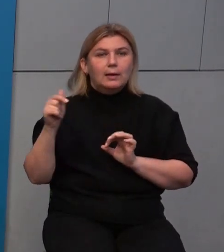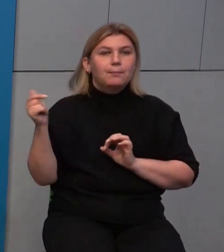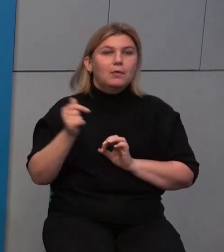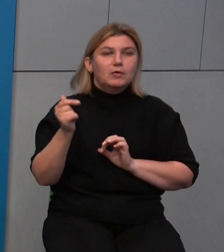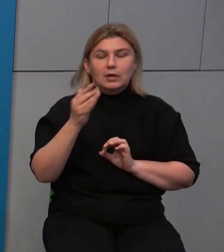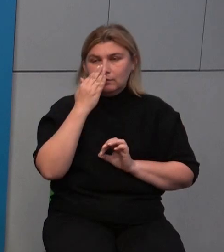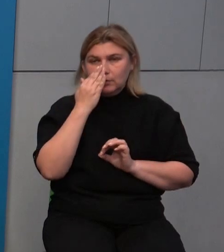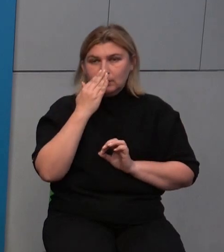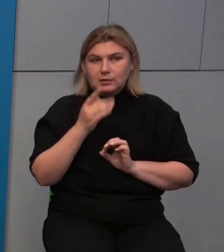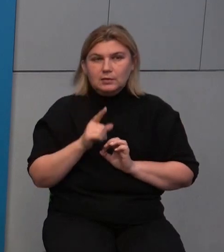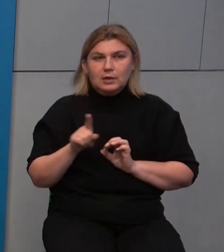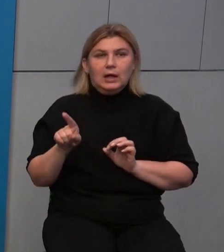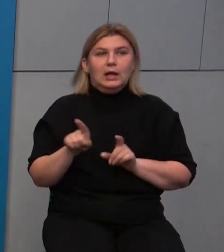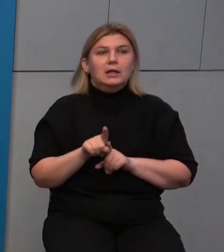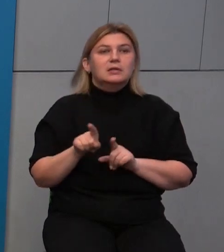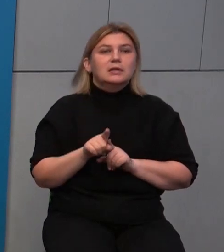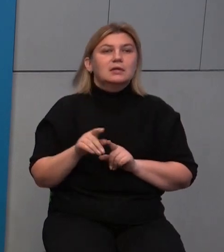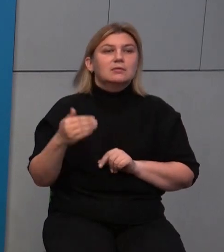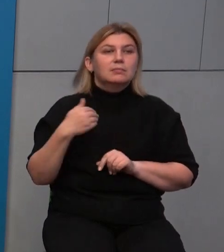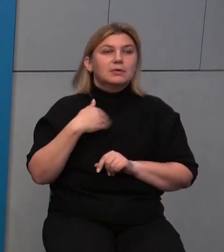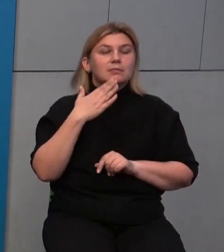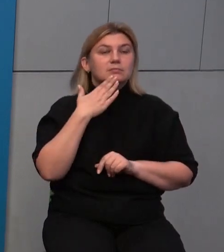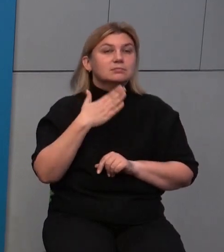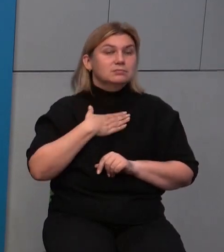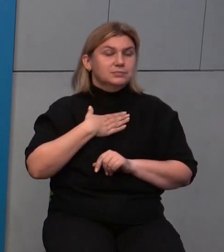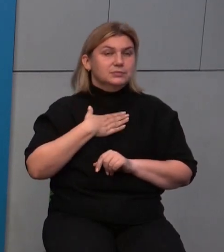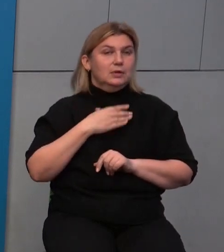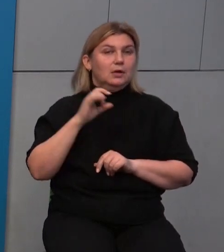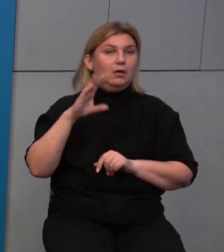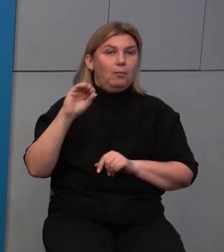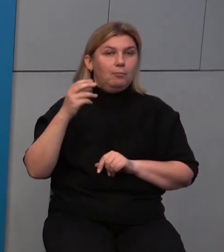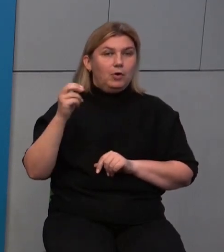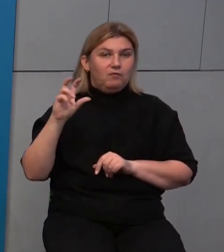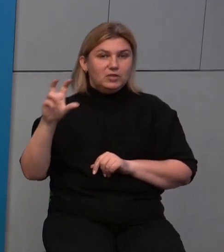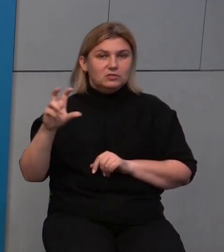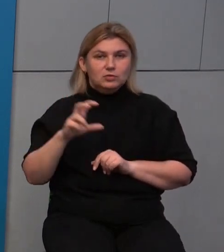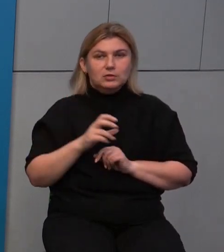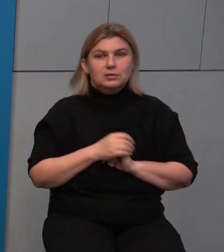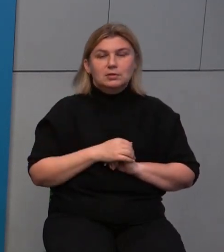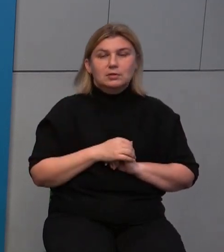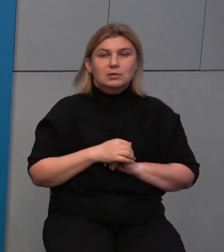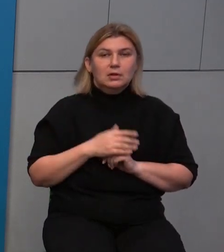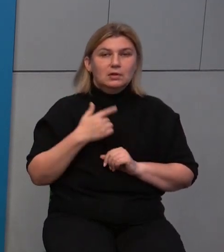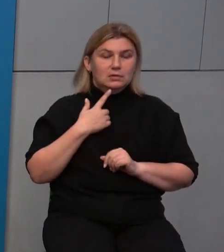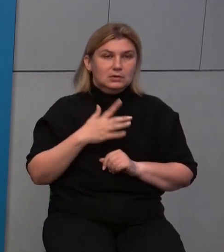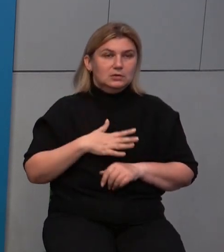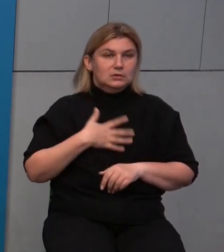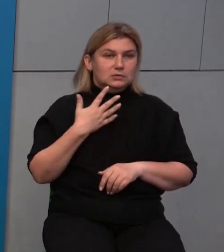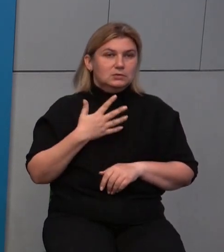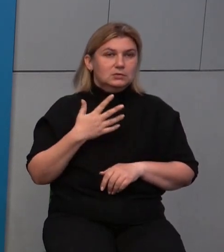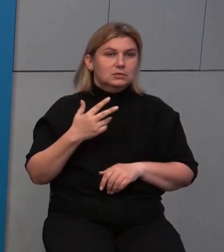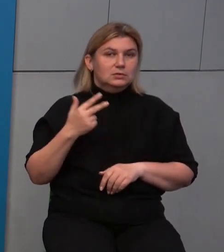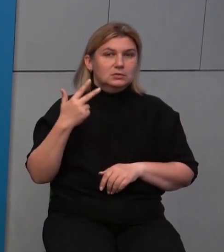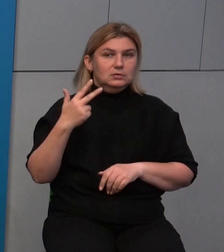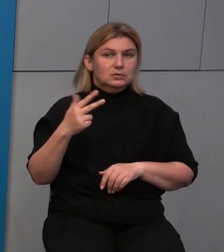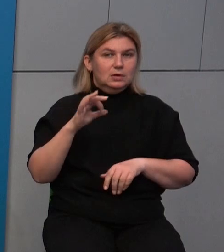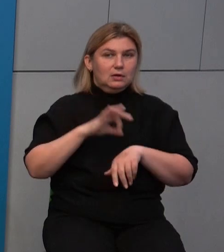a jednocześnie był wielkim fanem Witolda Gombrowicza. Aż się dziwię, że co najmniej trzech doktoratów na ten temat nie ma.